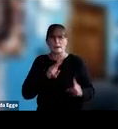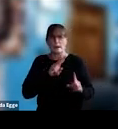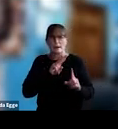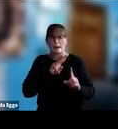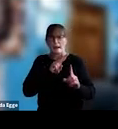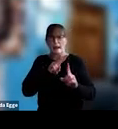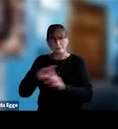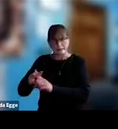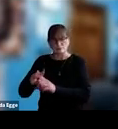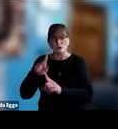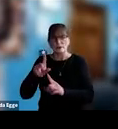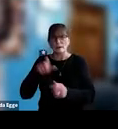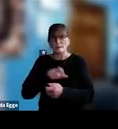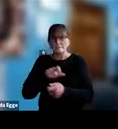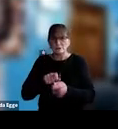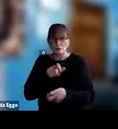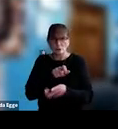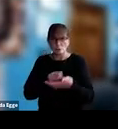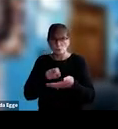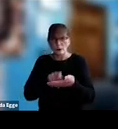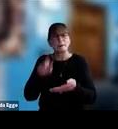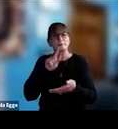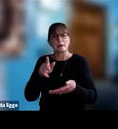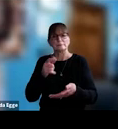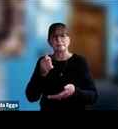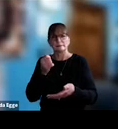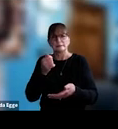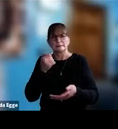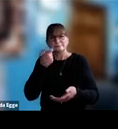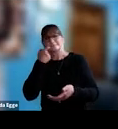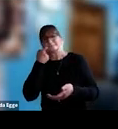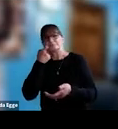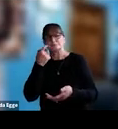en particular con la redacción de la sección de historial de consumo de sustancias del informe de resumen médico.